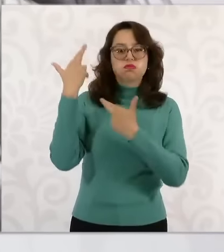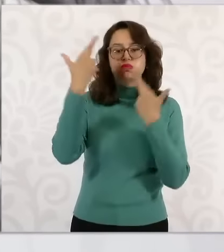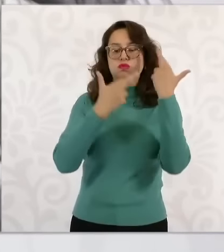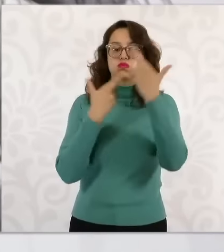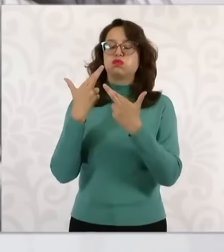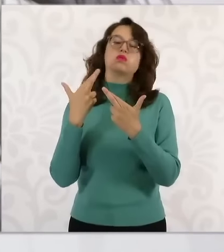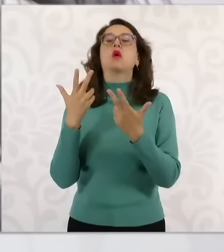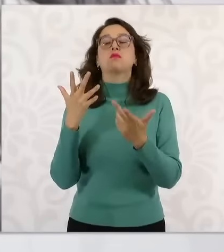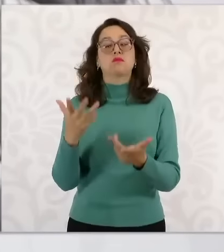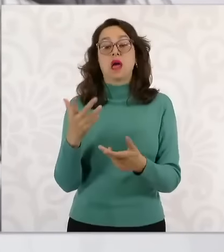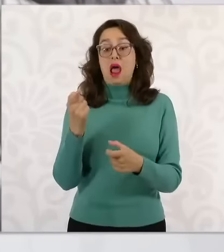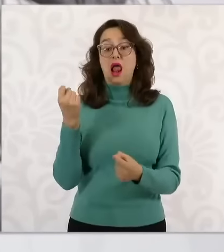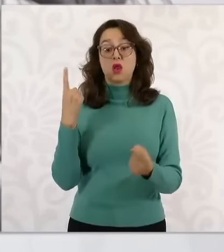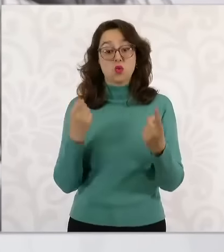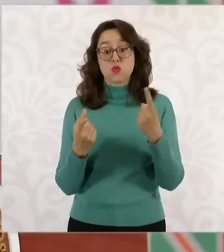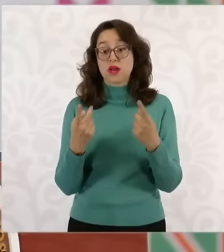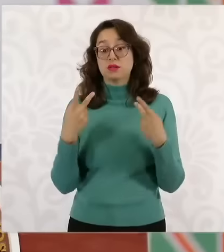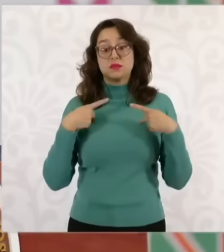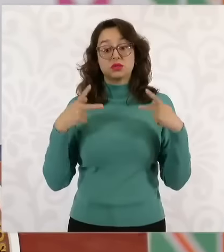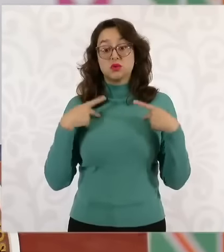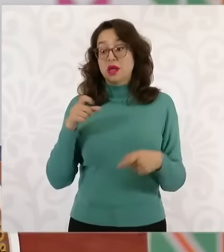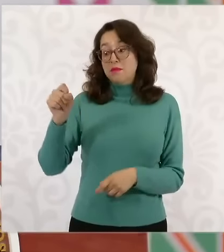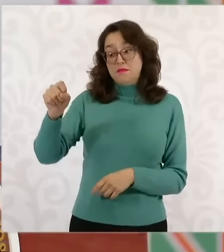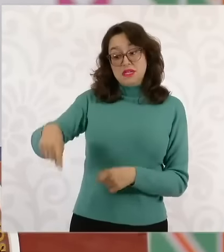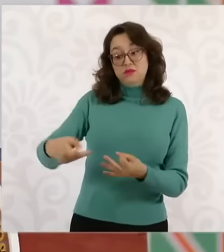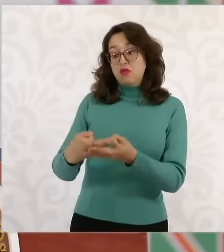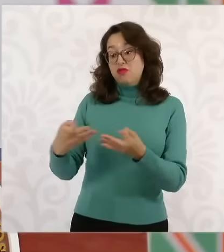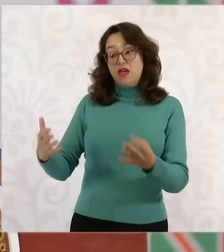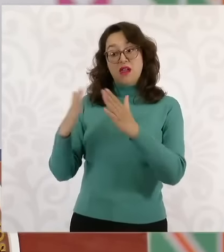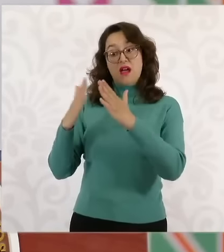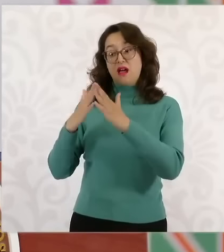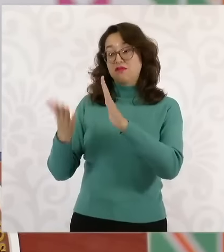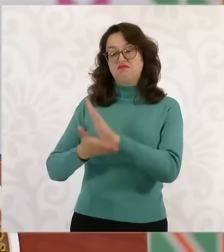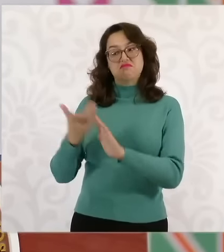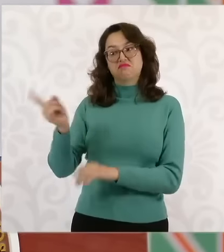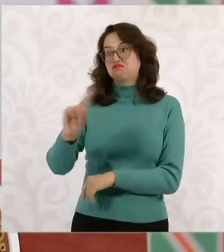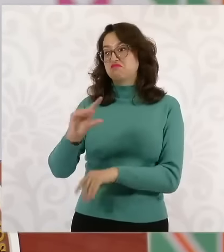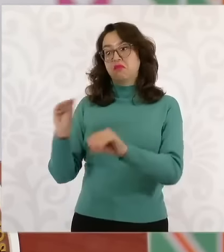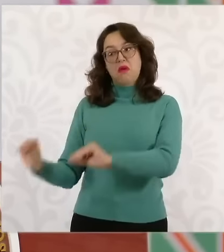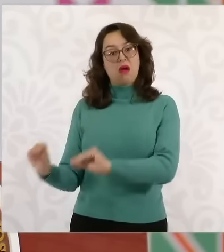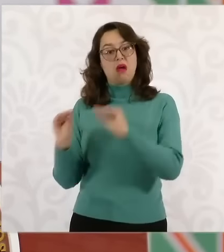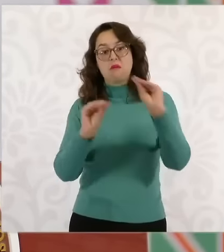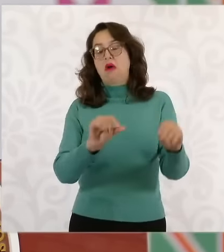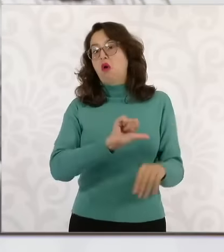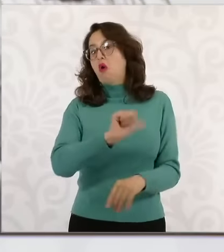reubicarse o incluso reconstruir completamente la vivienda con el apoyo de la CONABI. Además,